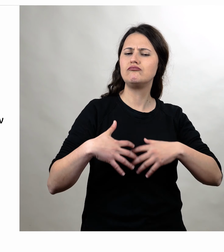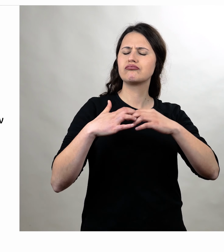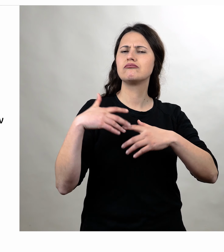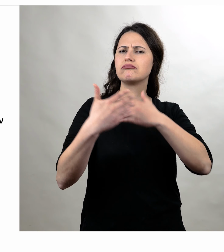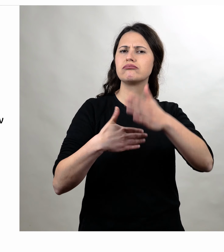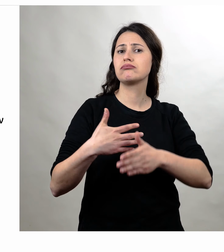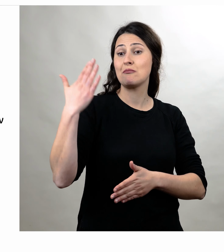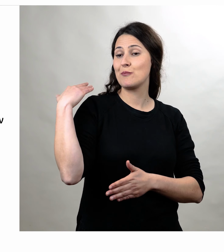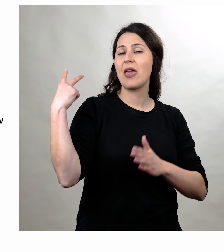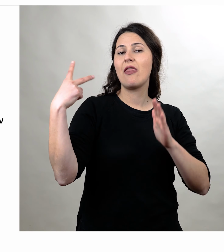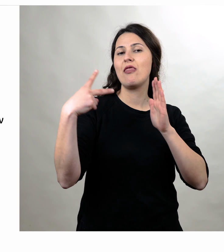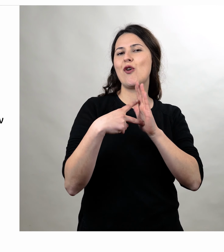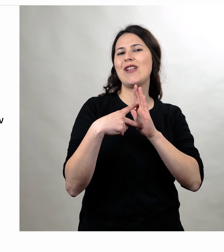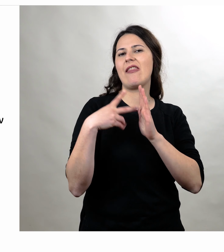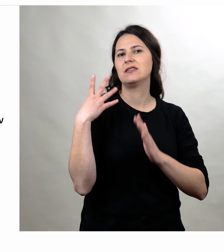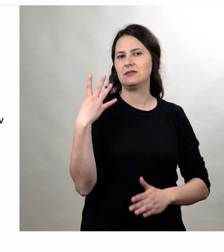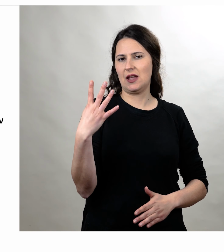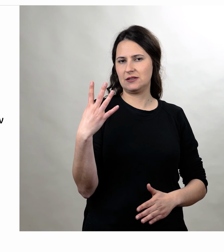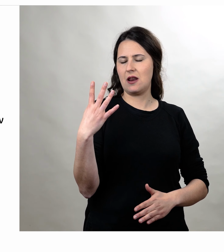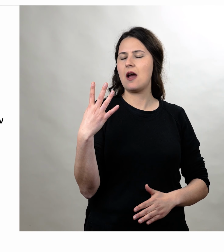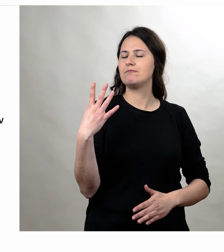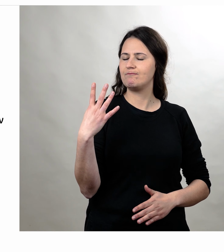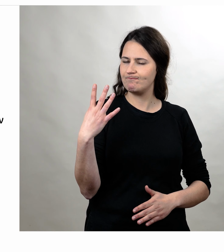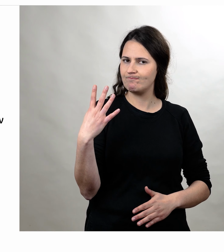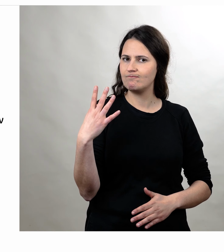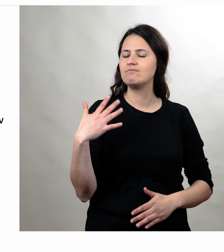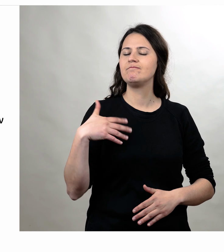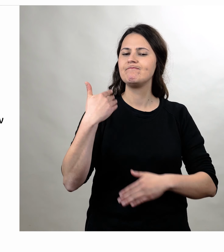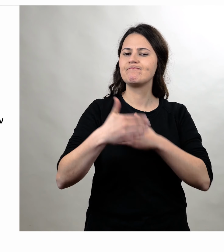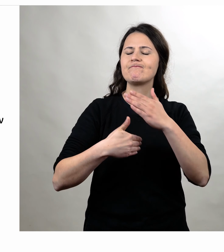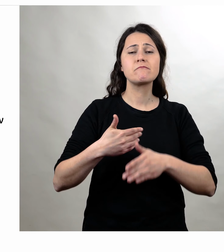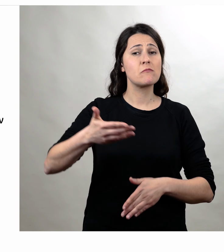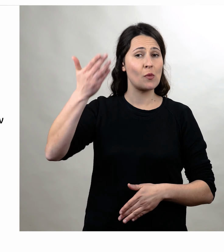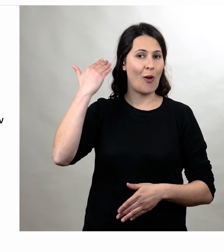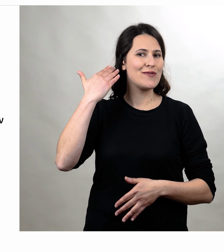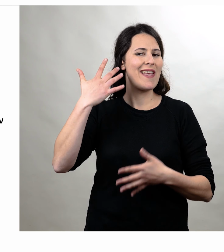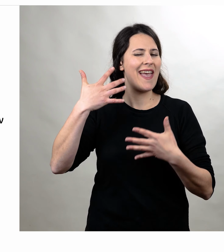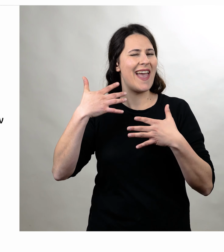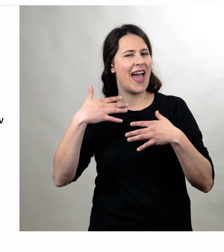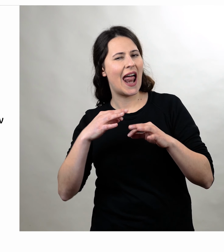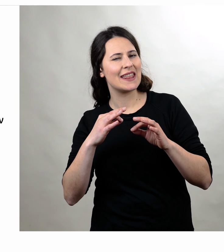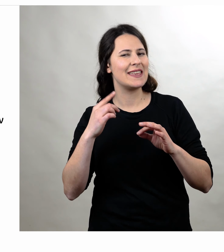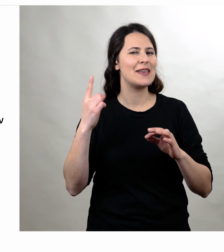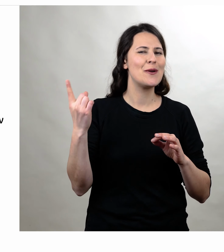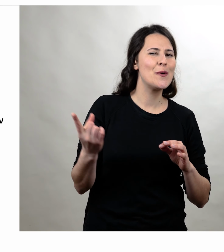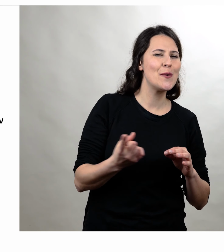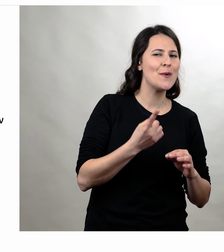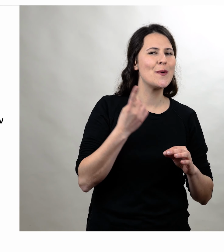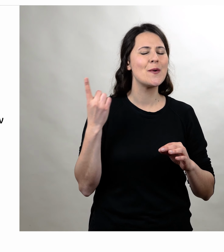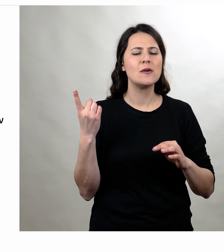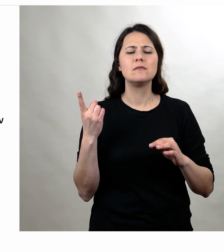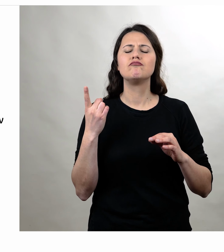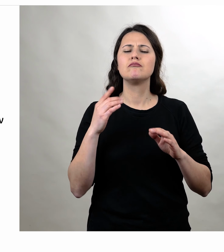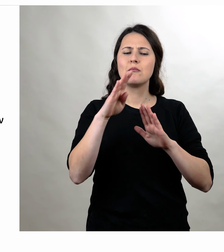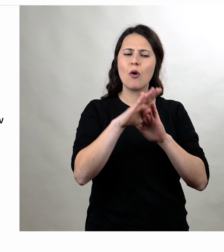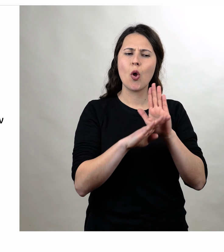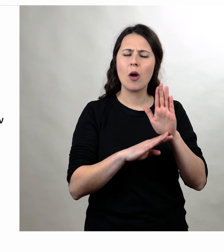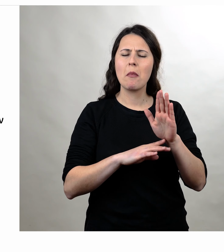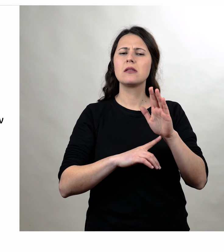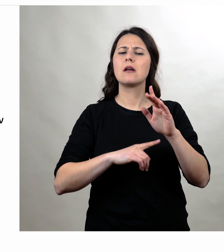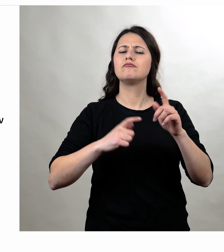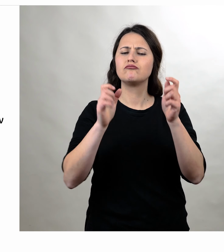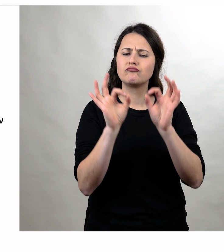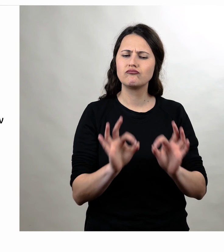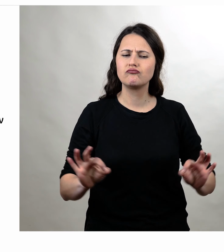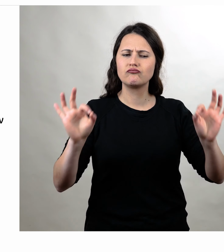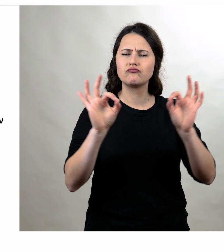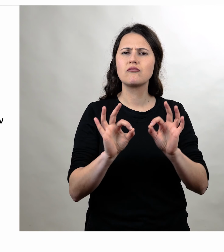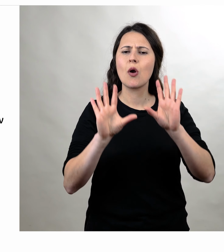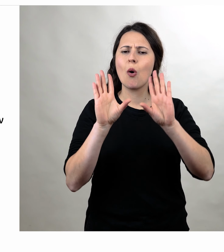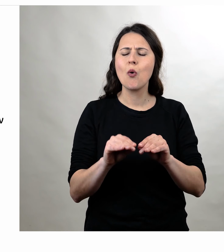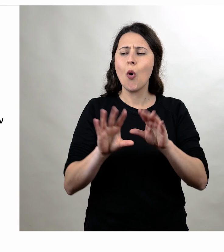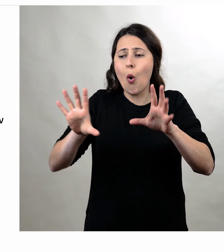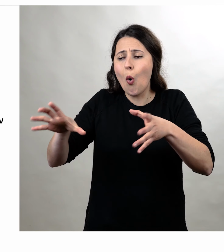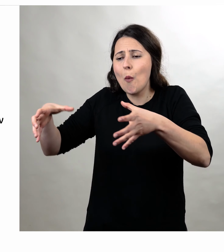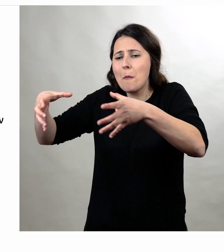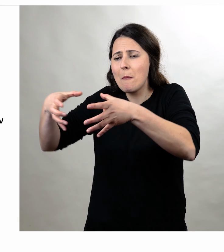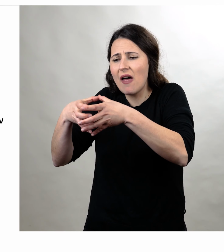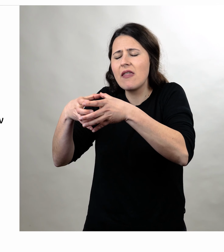Αρχικά εξειδικευόταν στην οργάνωση προγραμμάτων για την καλλιέργεια ομαδικών δεξιοτήτων στη Ρουμανία.